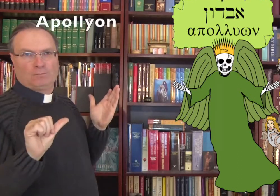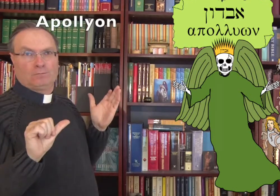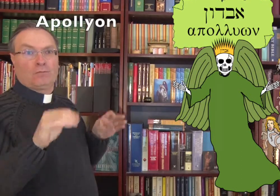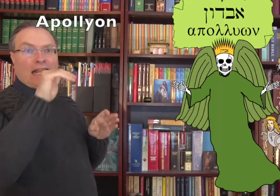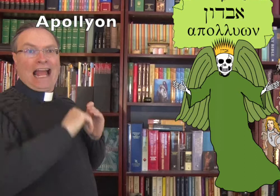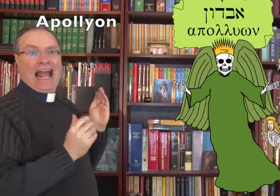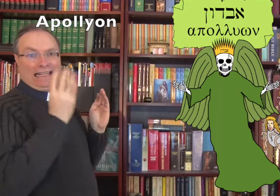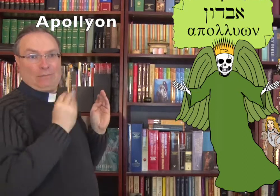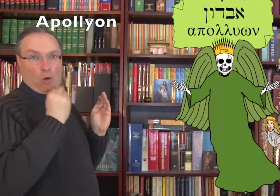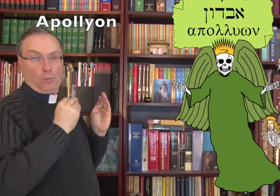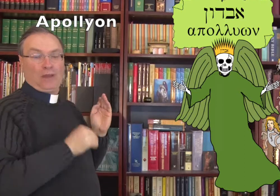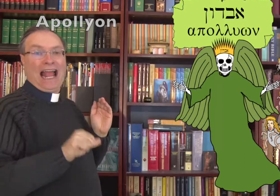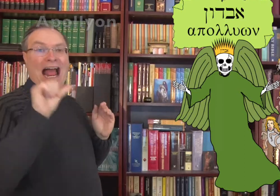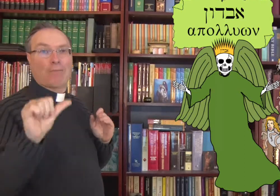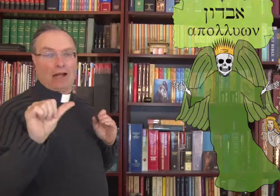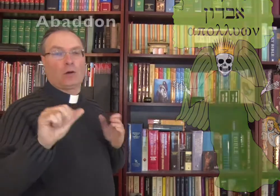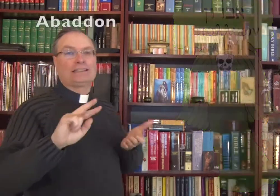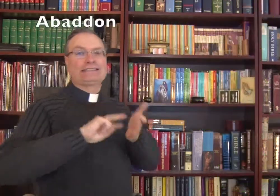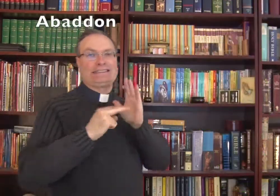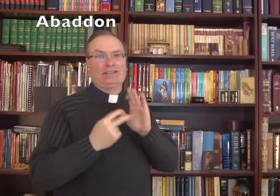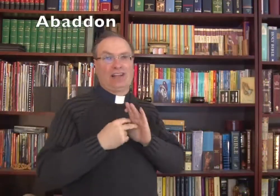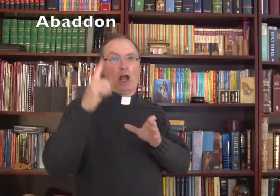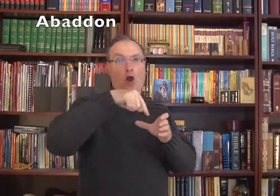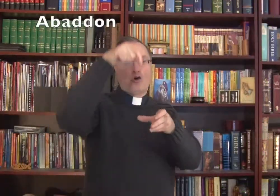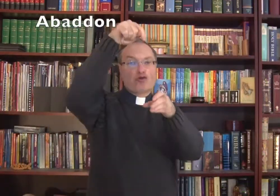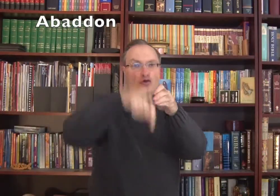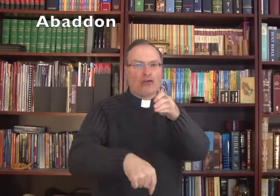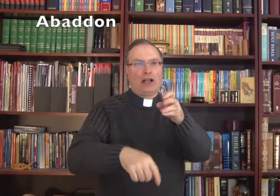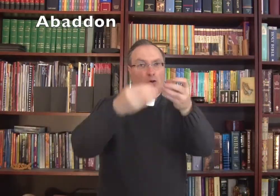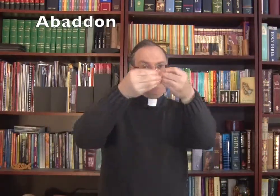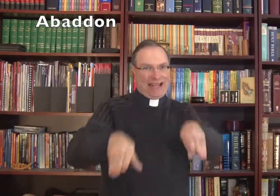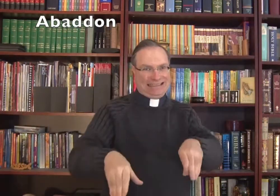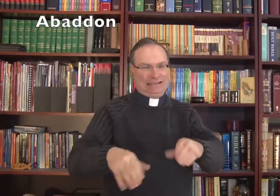En hébreu Abbadon signifiait le gouffre de perdition.